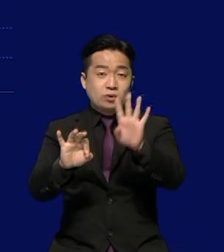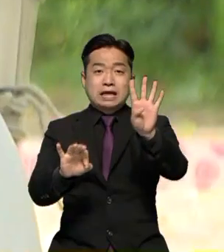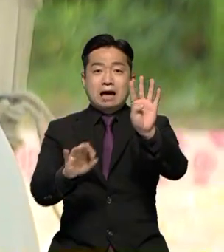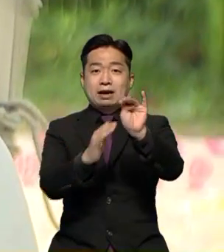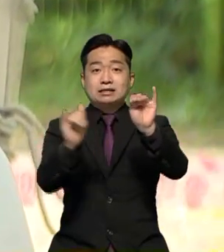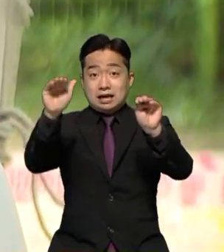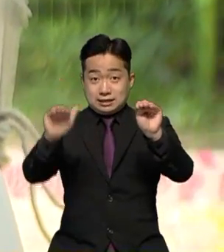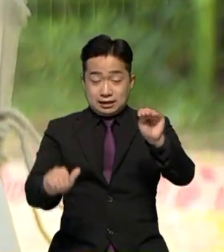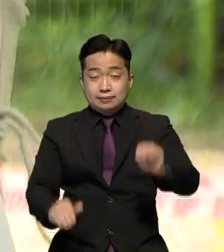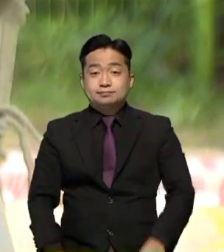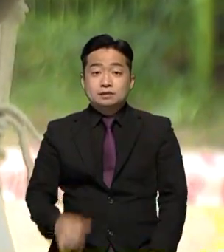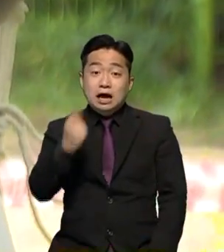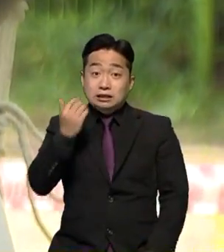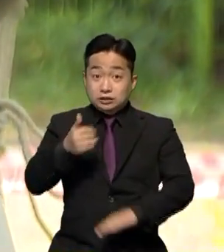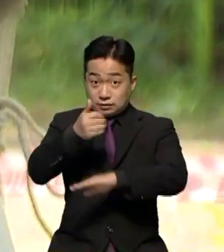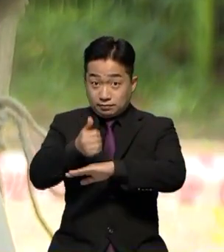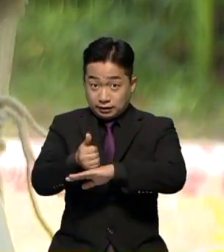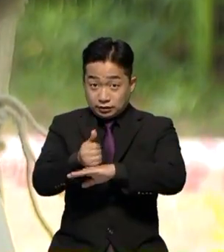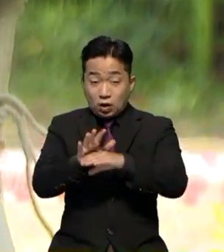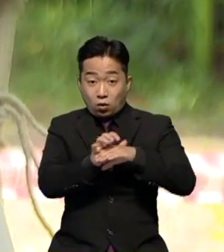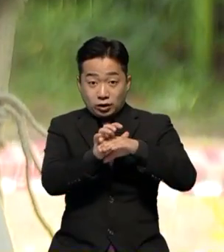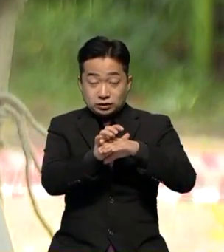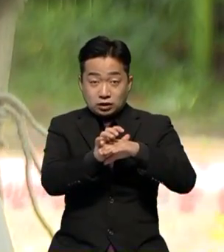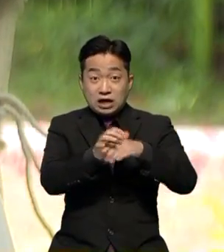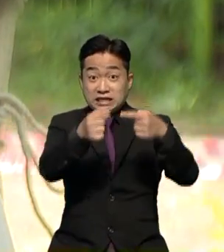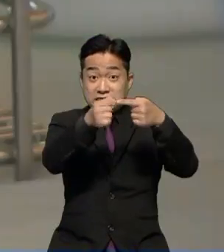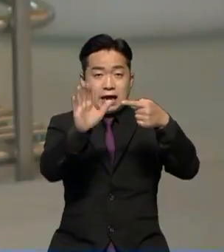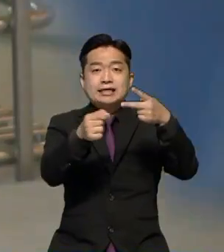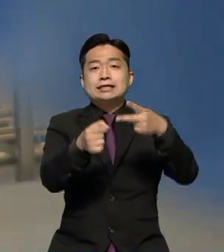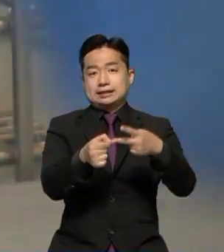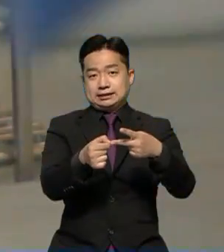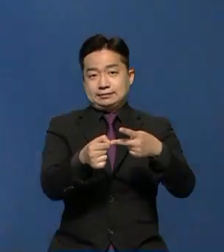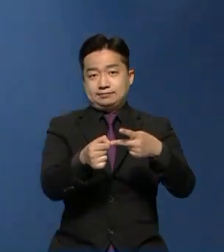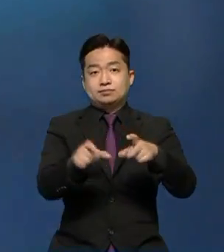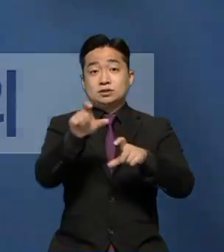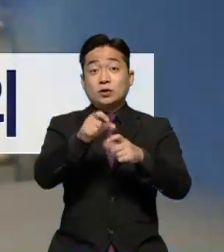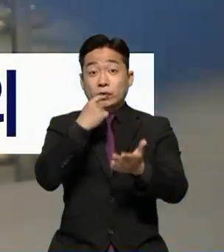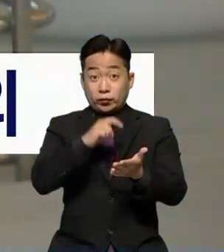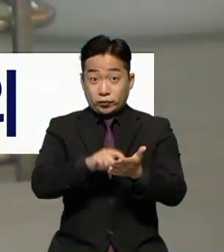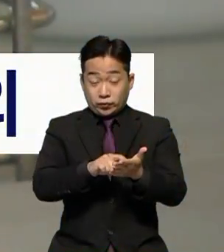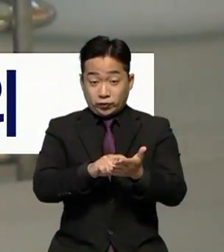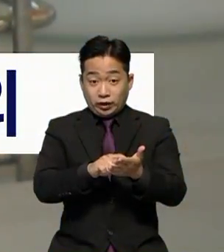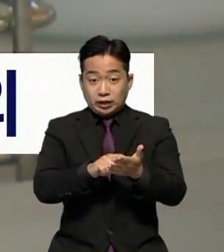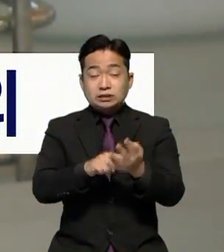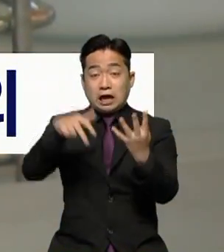지난달 말 코로나를 감염병 2등급으로 낮추면서 설정한 4주간 완충기가 오늘